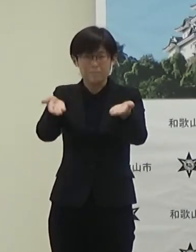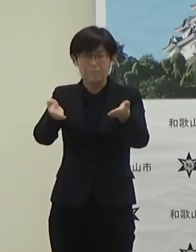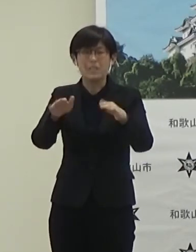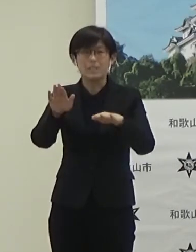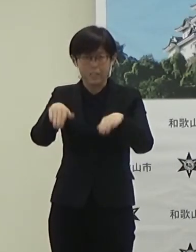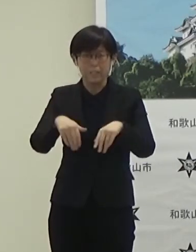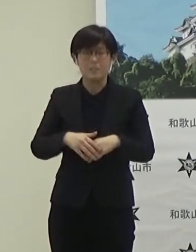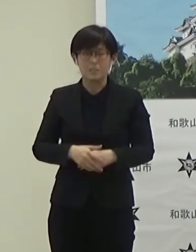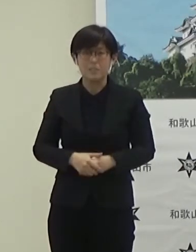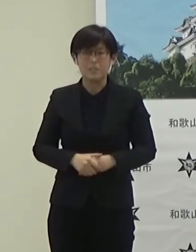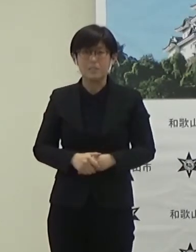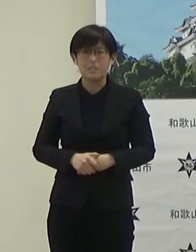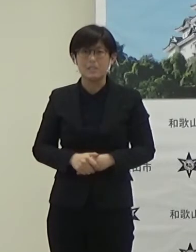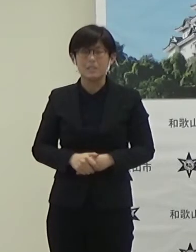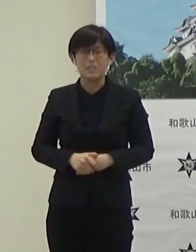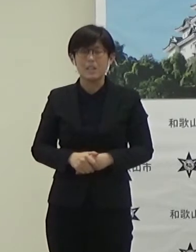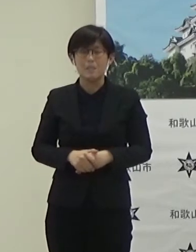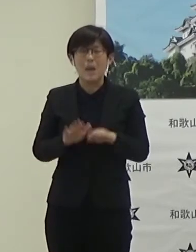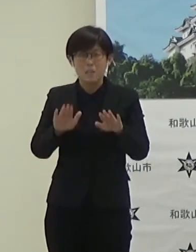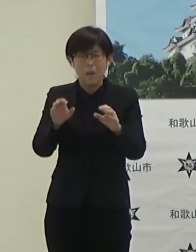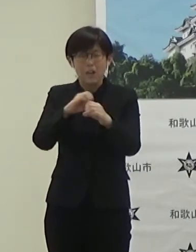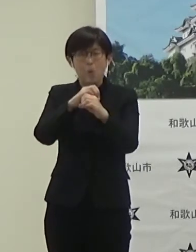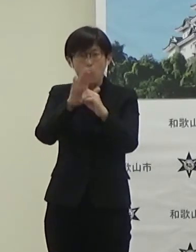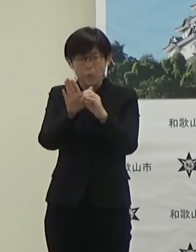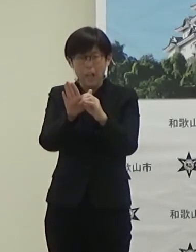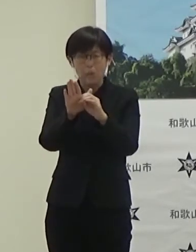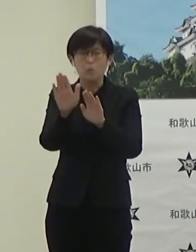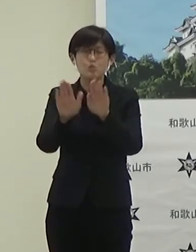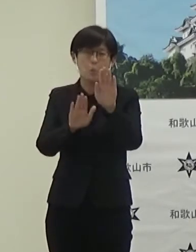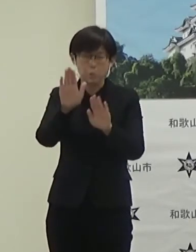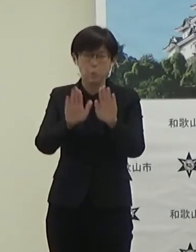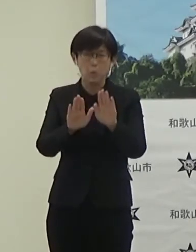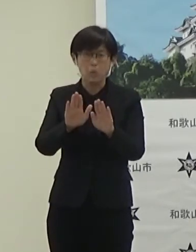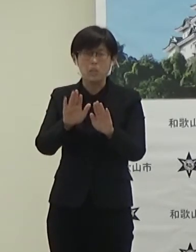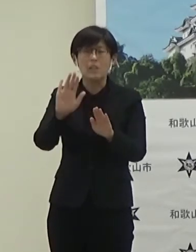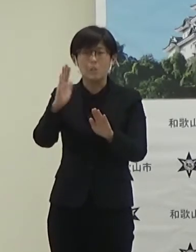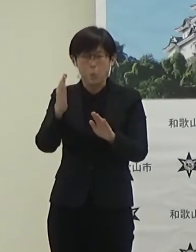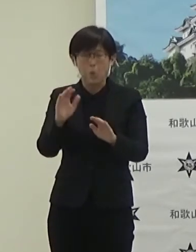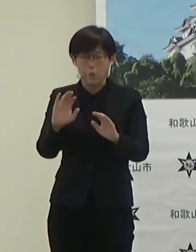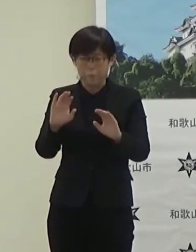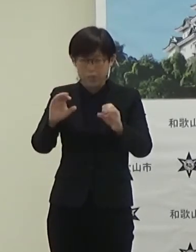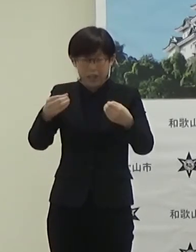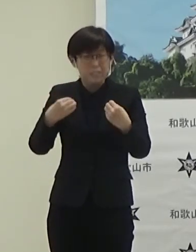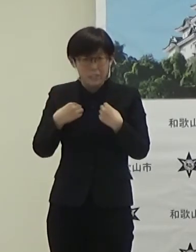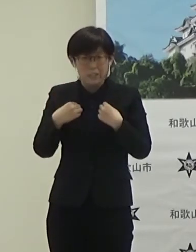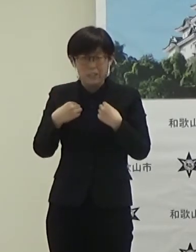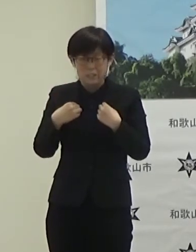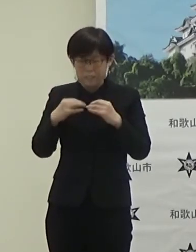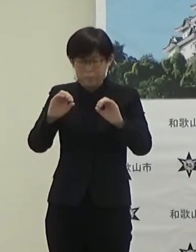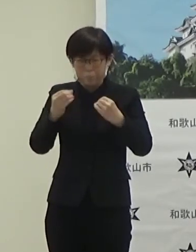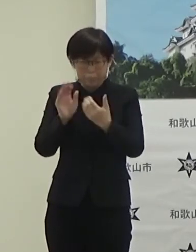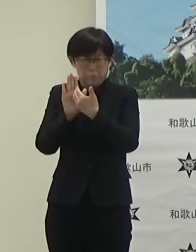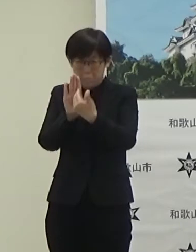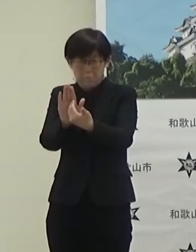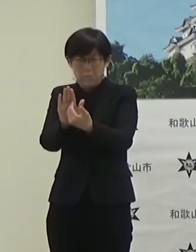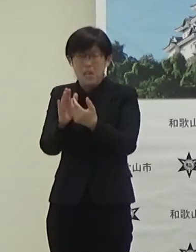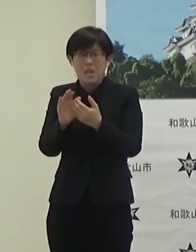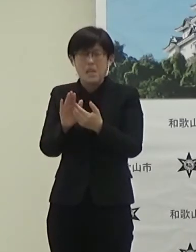コロナ禍ではありますけど感染対策に気をつけながら野外で、オープンスペースで